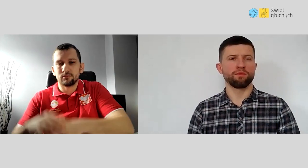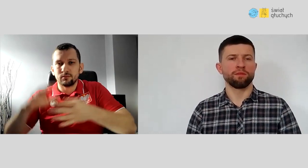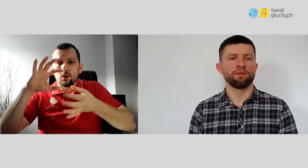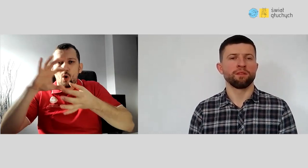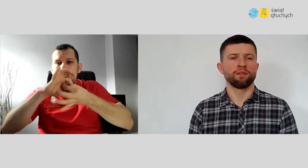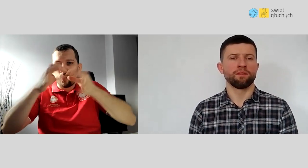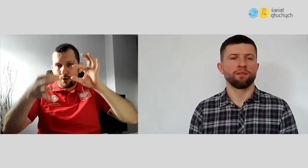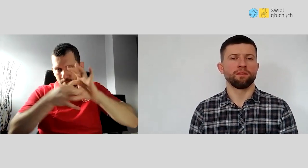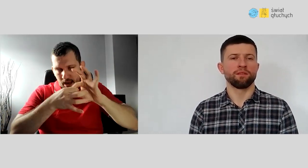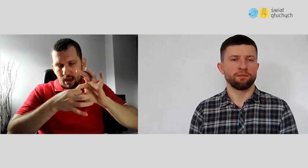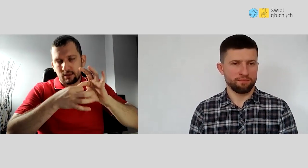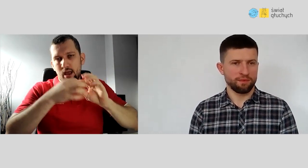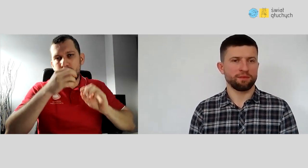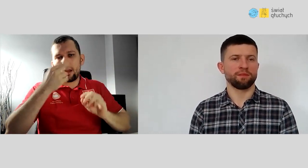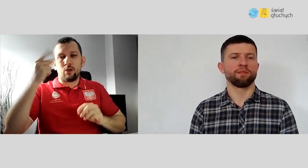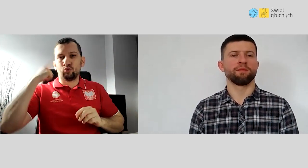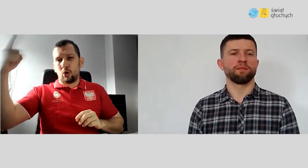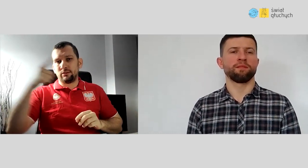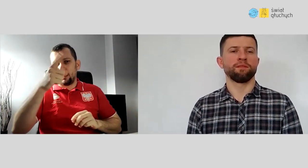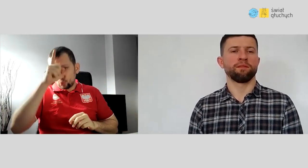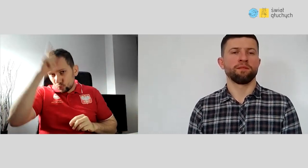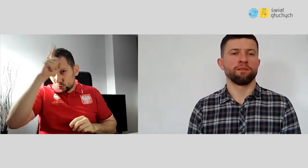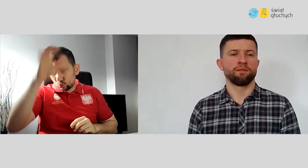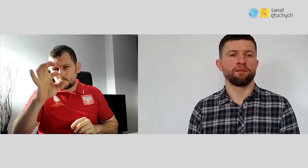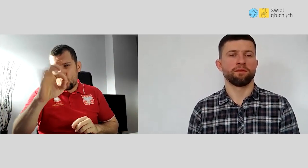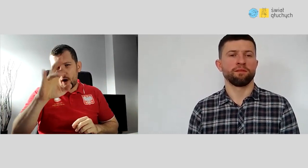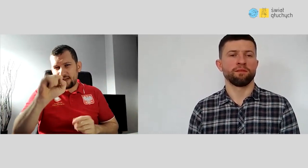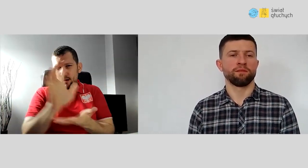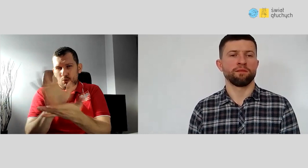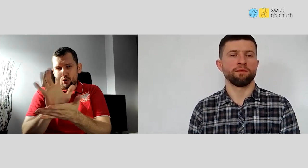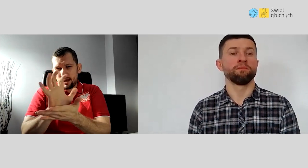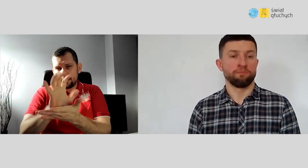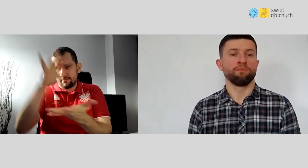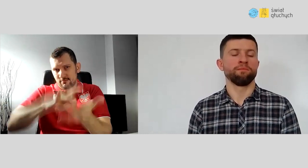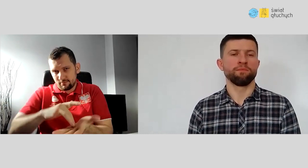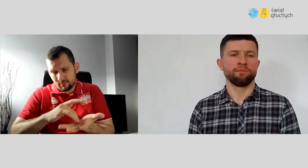Ten z Igrzysk Olimpijskich w Sofii w Bułgarii.